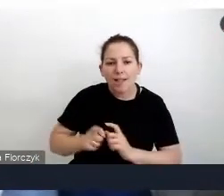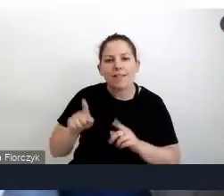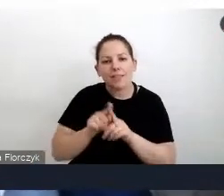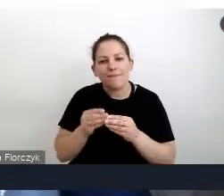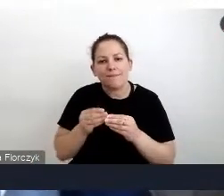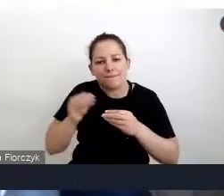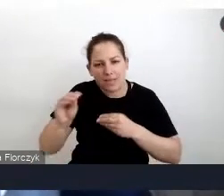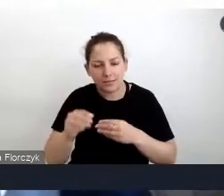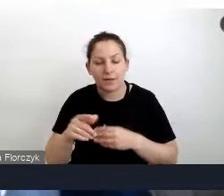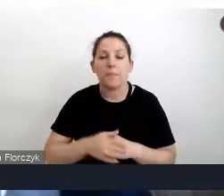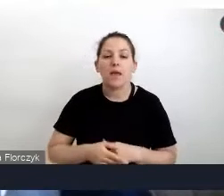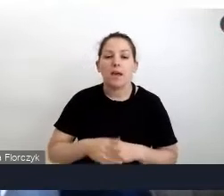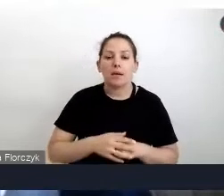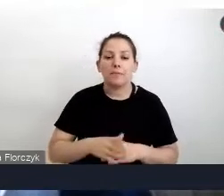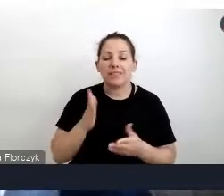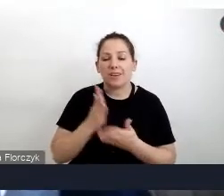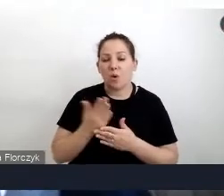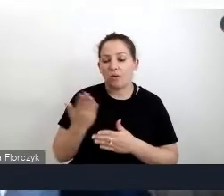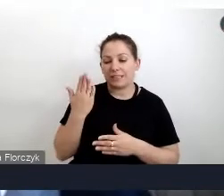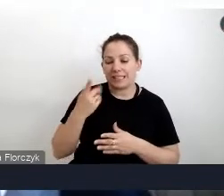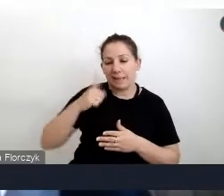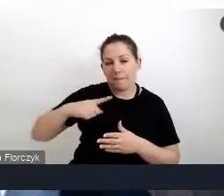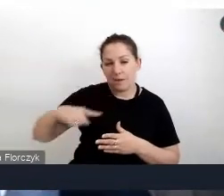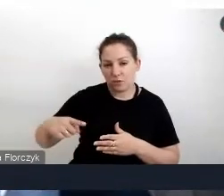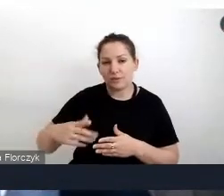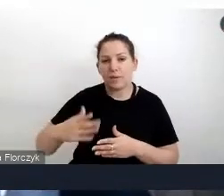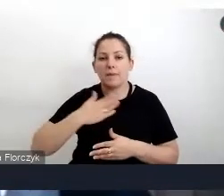Tylko w ostatnich miesiącach mieliśmy kilka spotkań